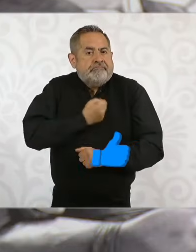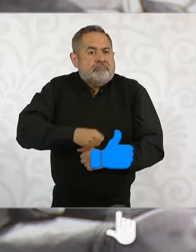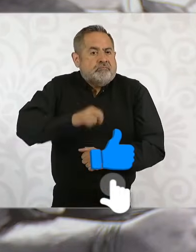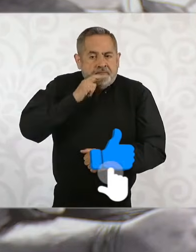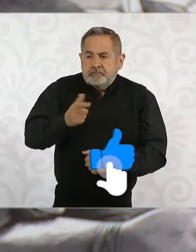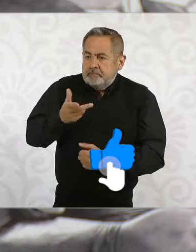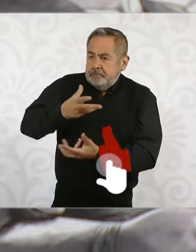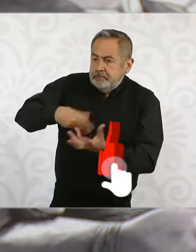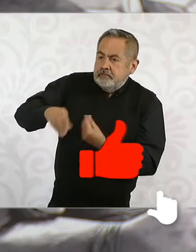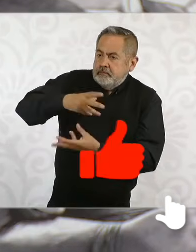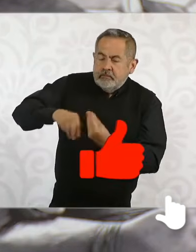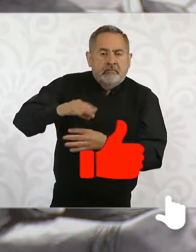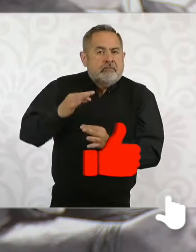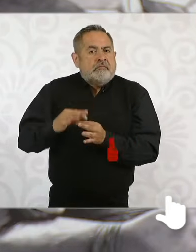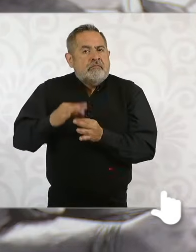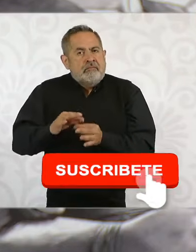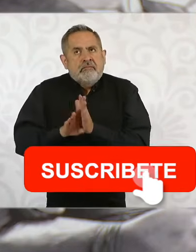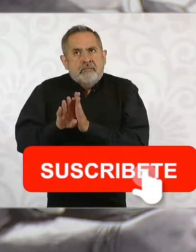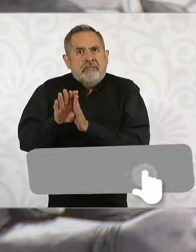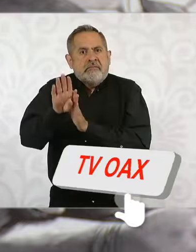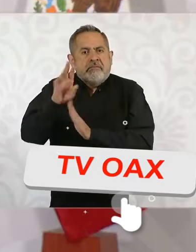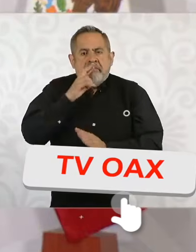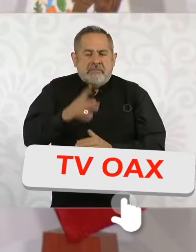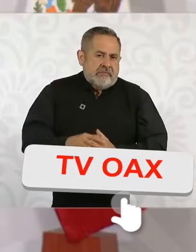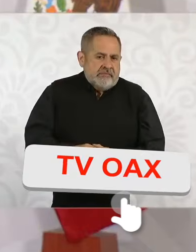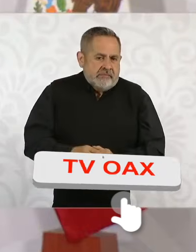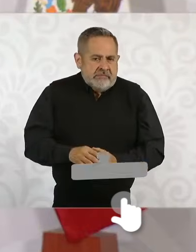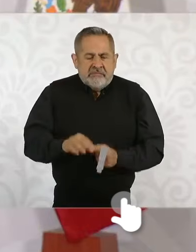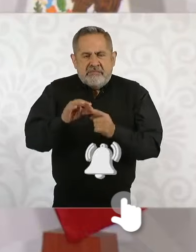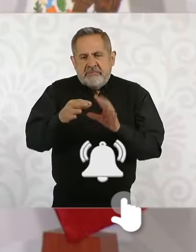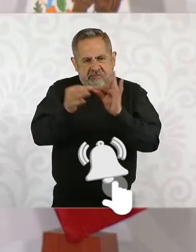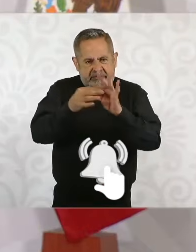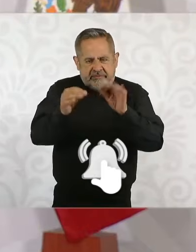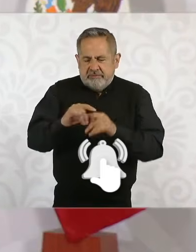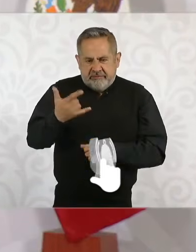sostenible del sector. Me gustaría destacar que en julio estaremos iniciando un estudio